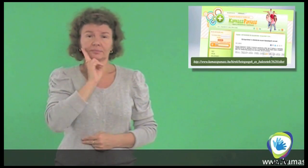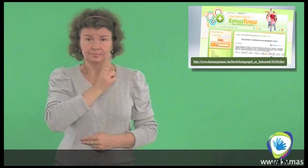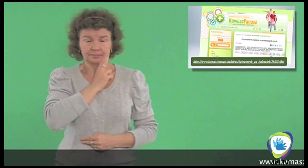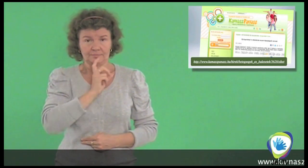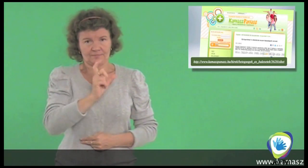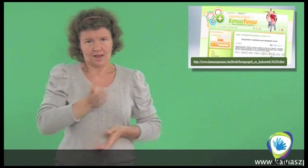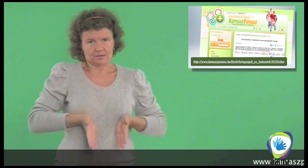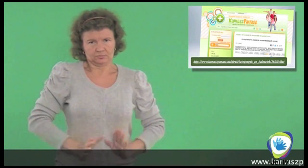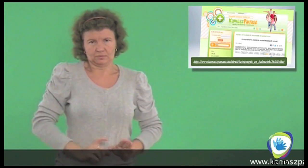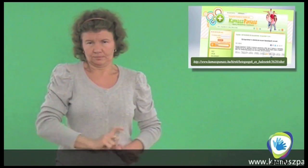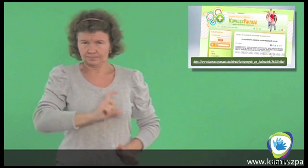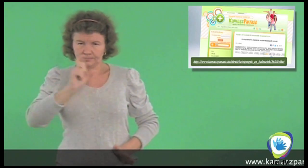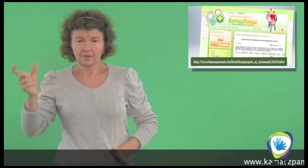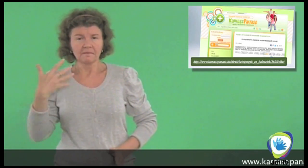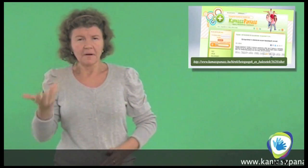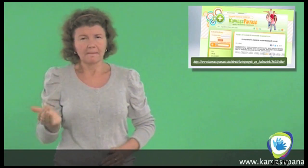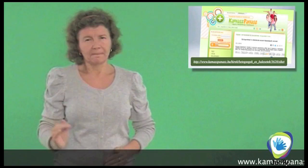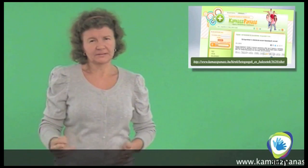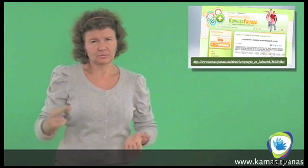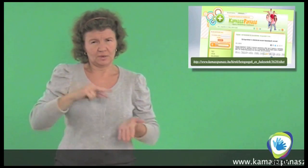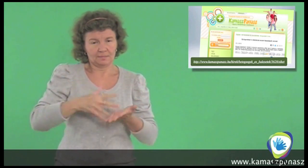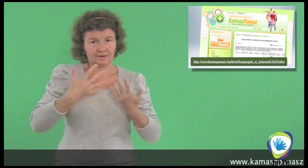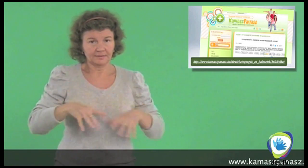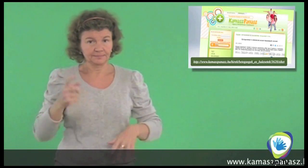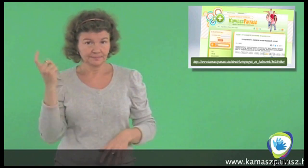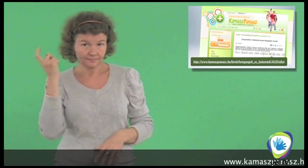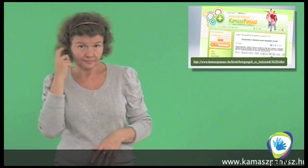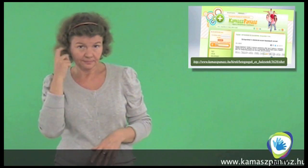Van veleszületett siketség és van aki kicsi korban veszítette el a hallását.